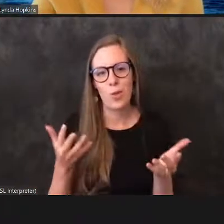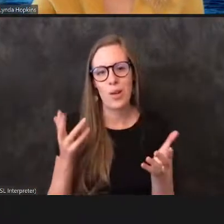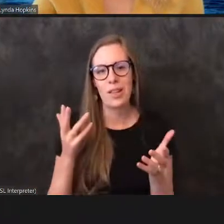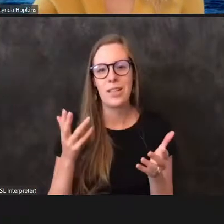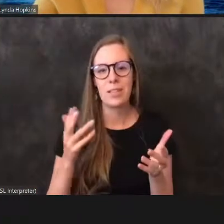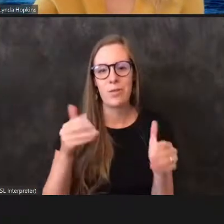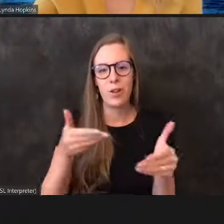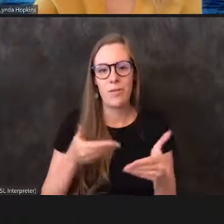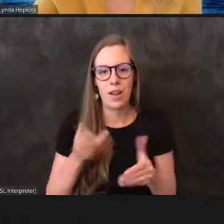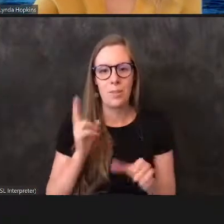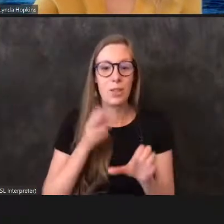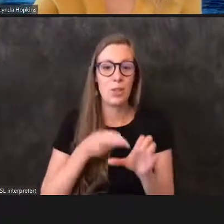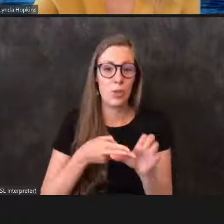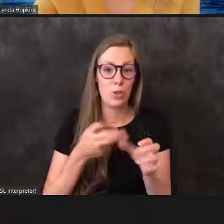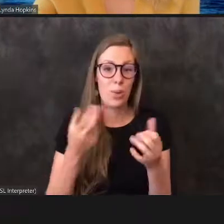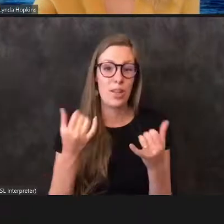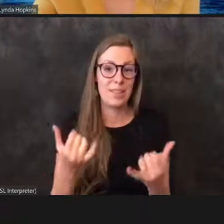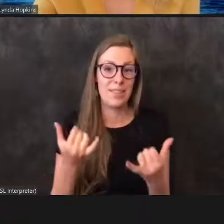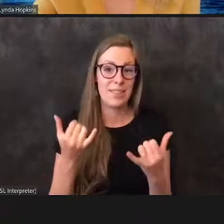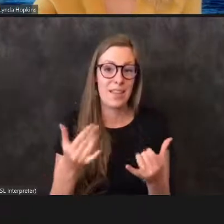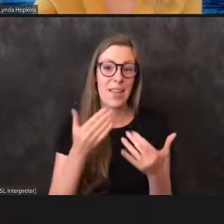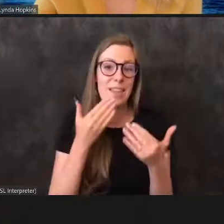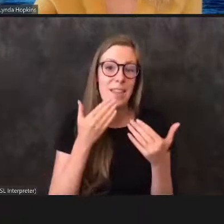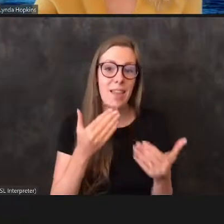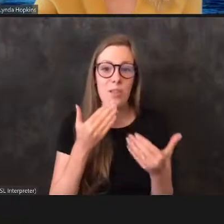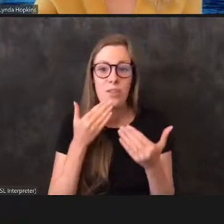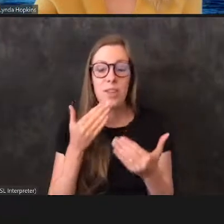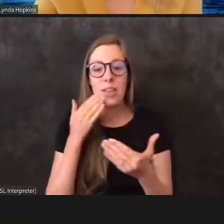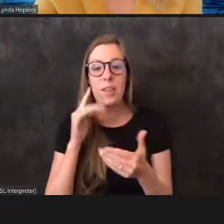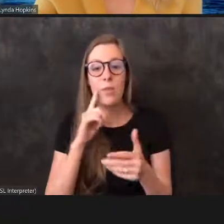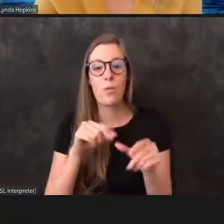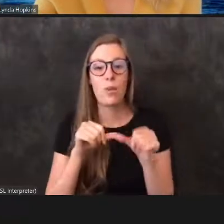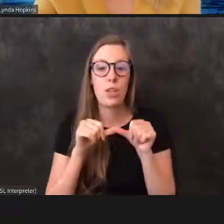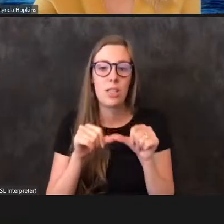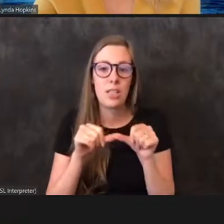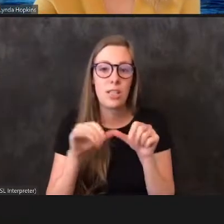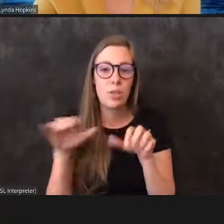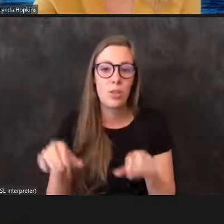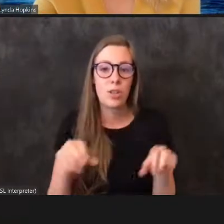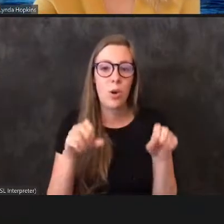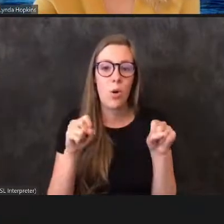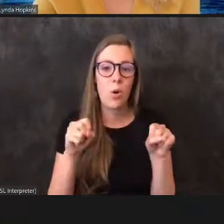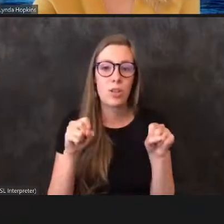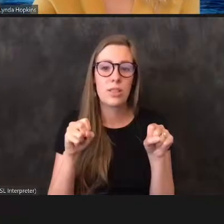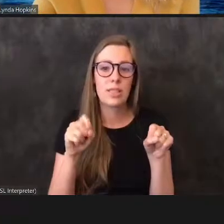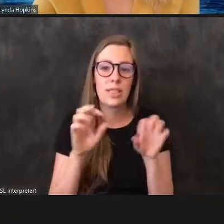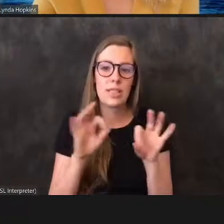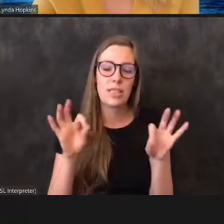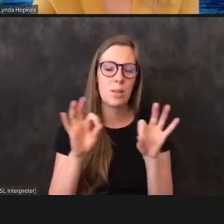Gracias por permitirme el presidente a supervisar a Hopkins. Gracias por continuadamente albergar estas forums críticos.